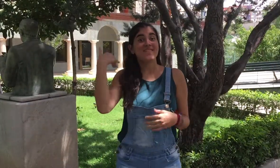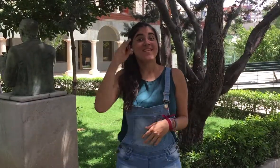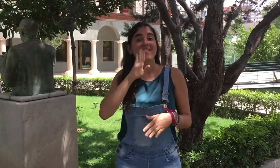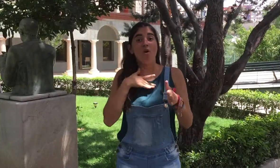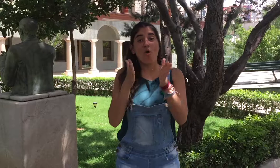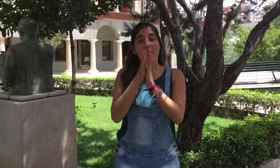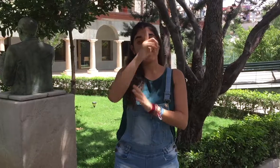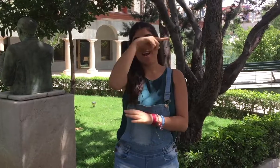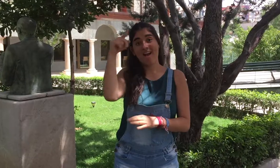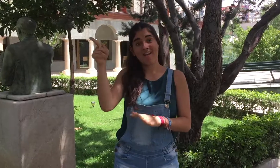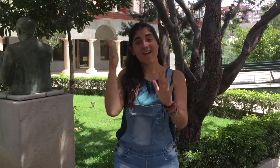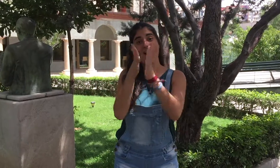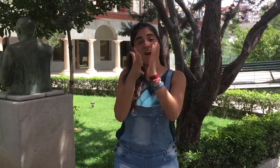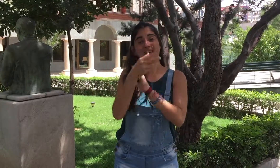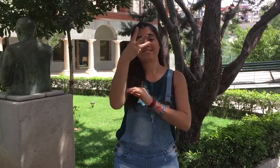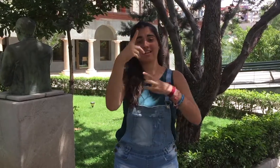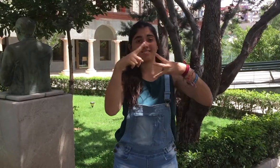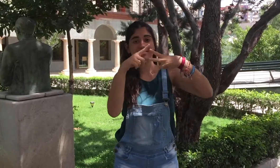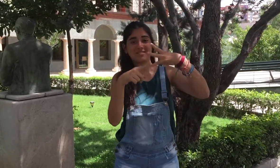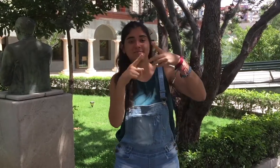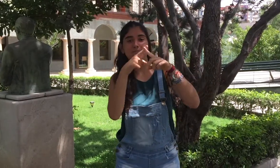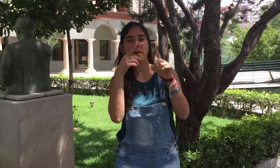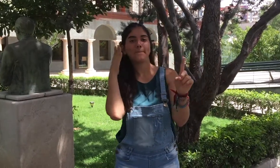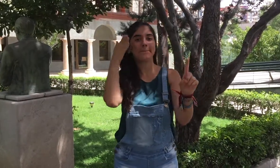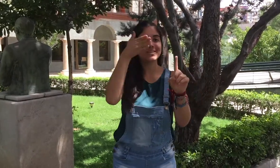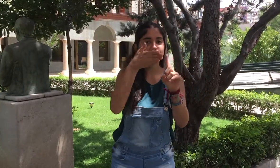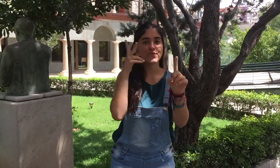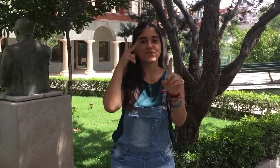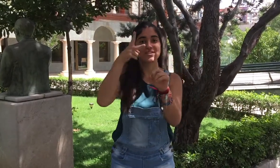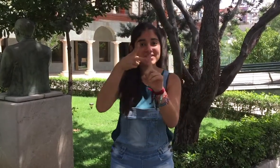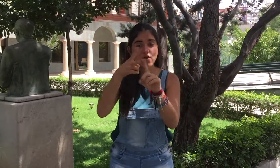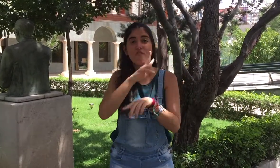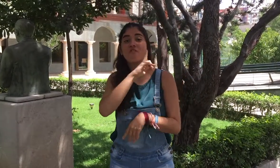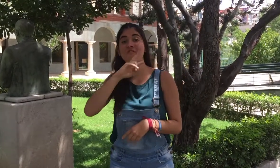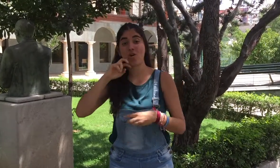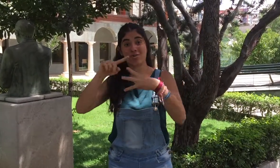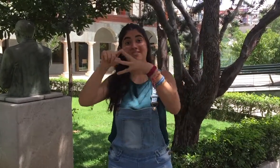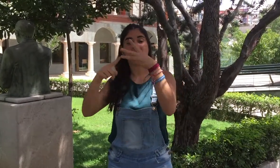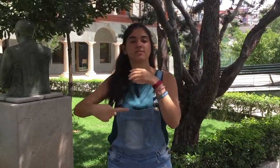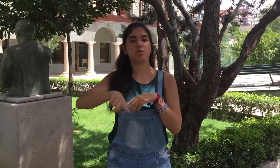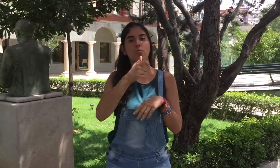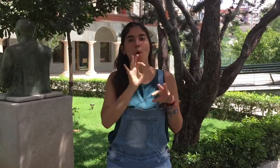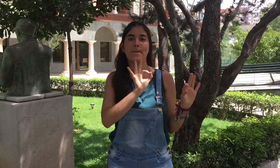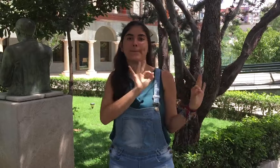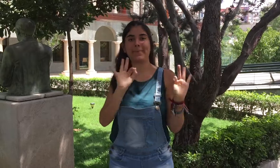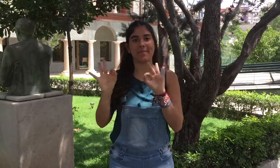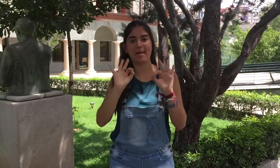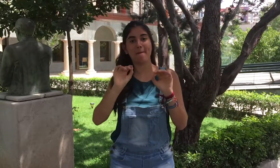Tal y como ha explicado mi compañera Ana, tras cumplimentar tres puntos, misión, visión y valores,